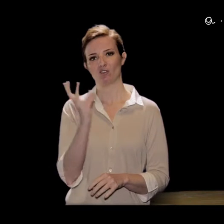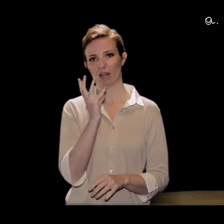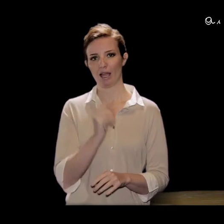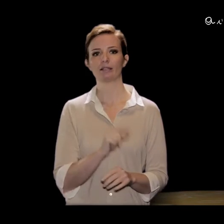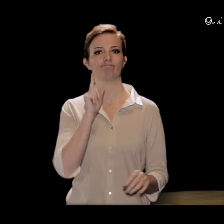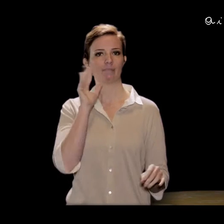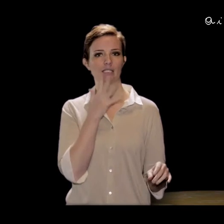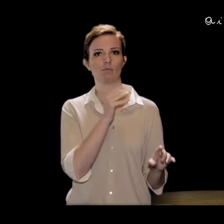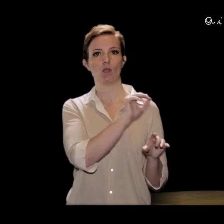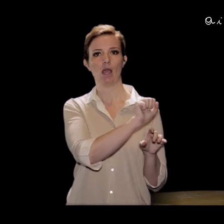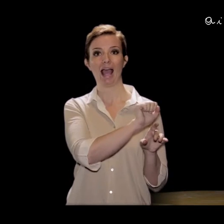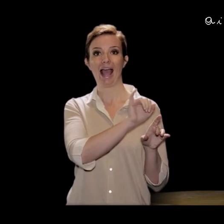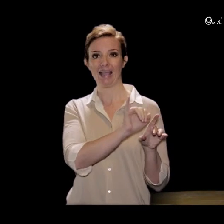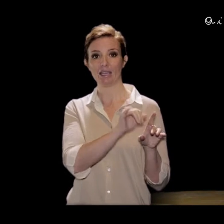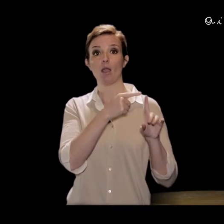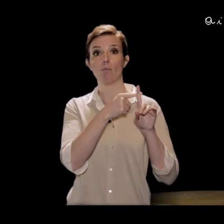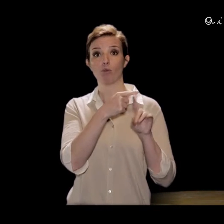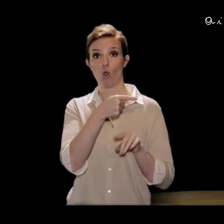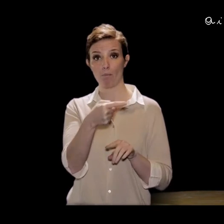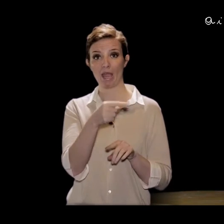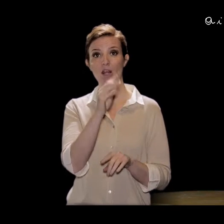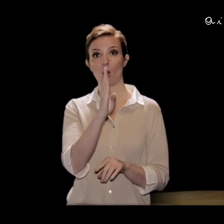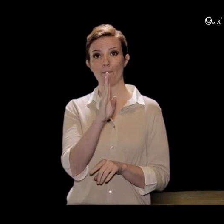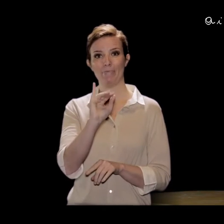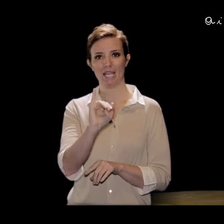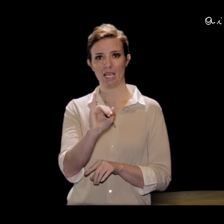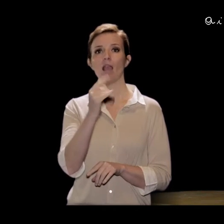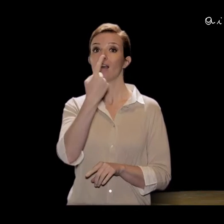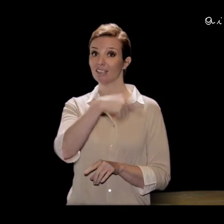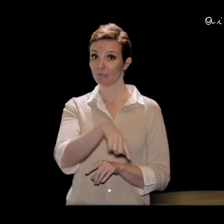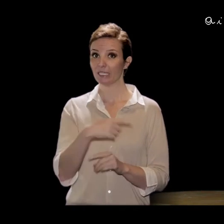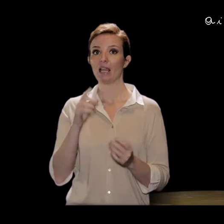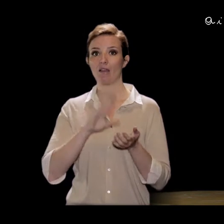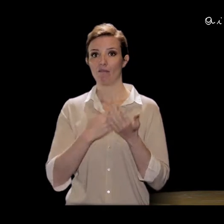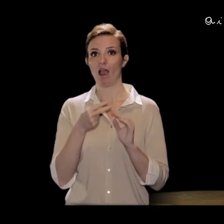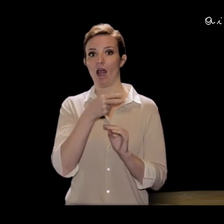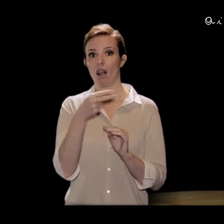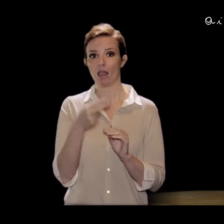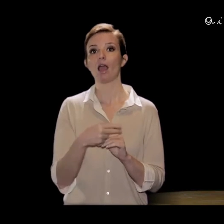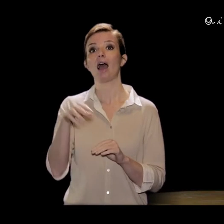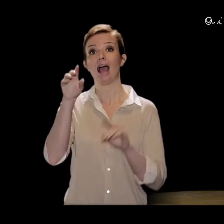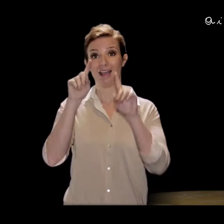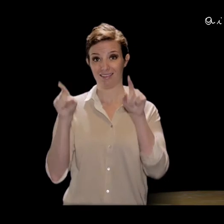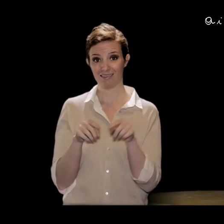aᵢ±bᵢ corrisponde al numero immaginario (a±b) per i.